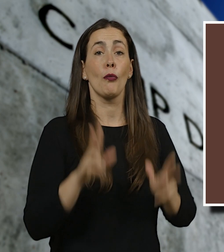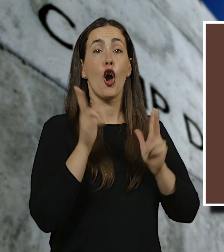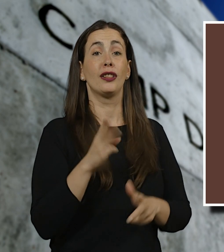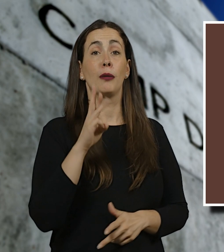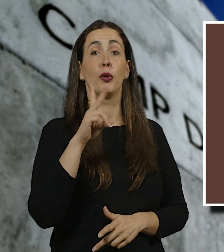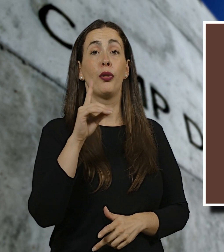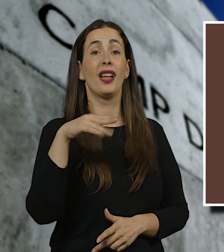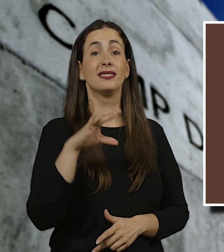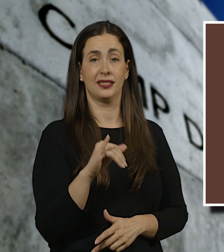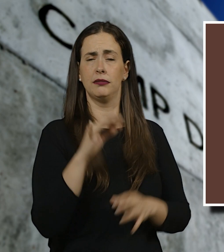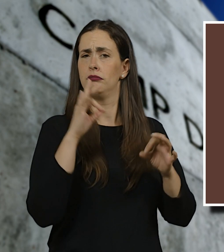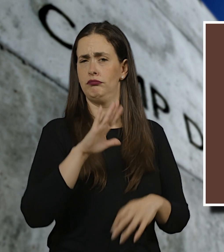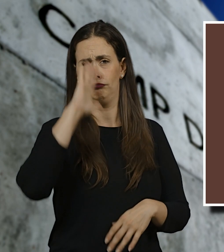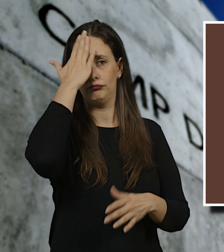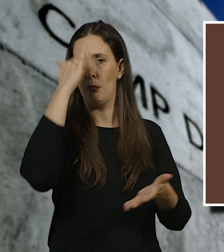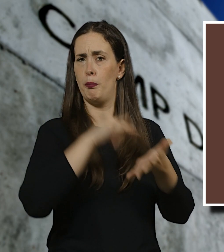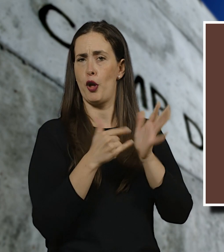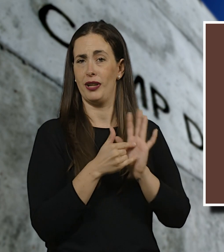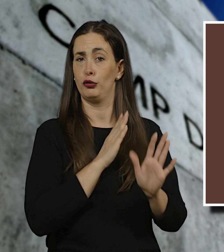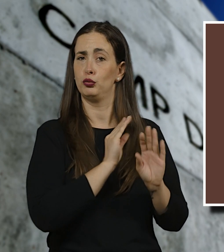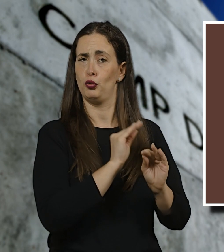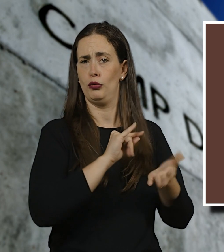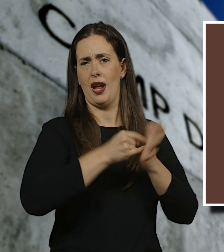L’hotel Prudenci és el principal projecte arquitectònic